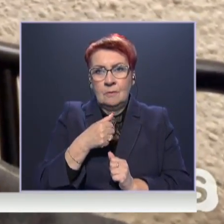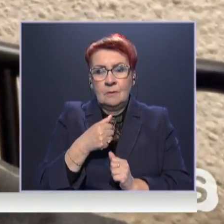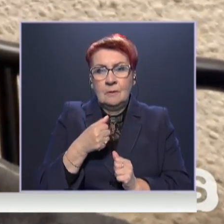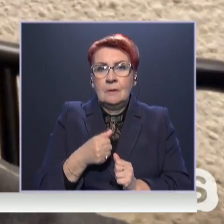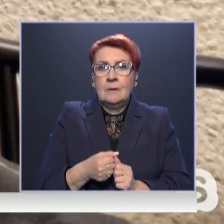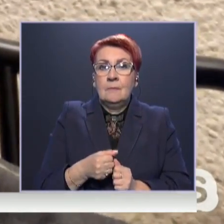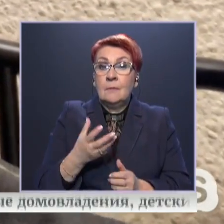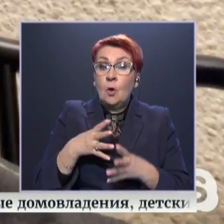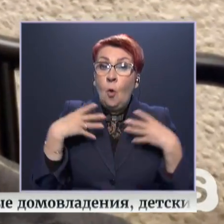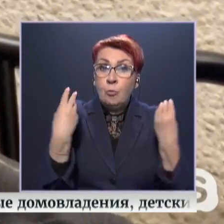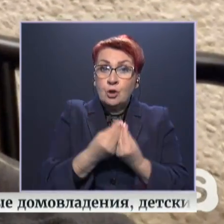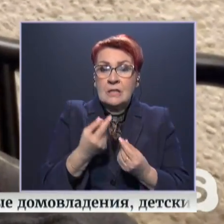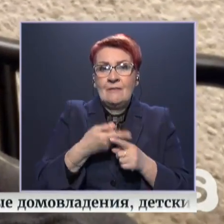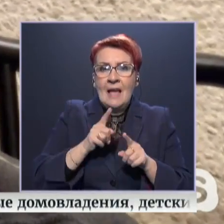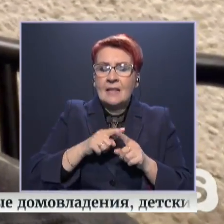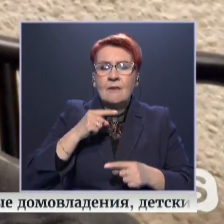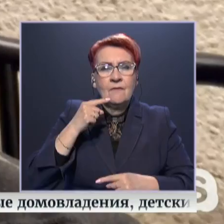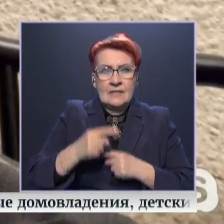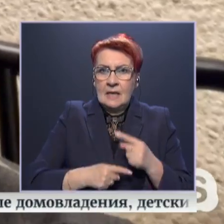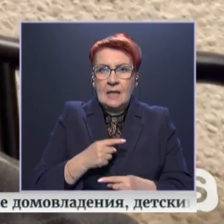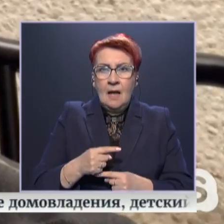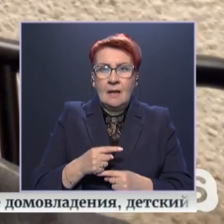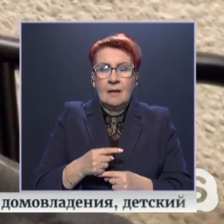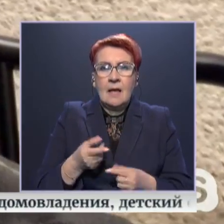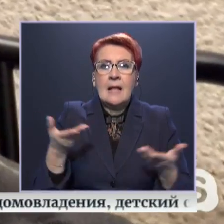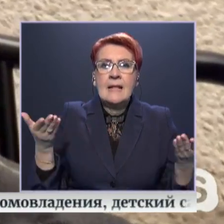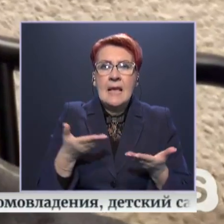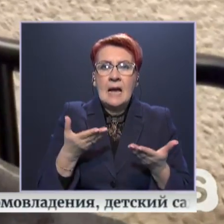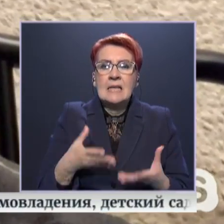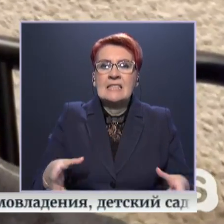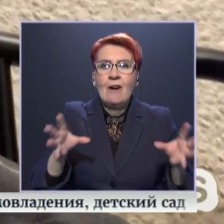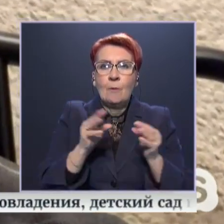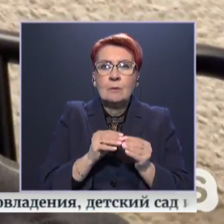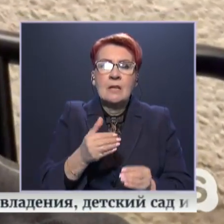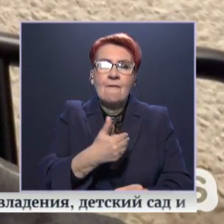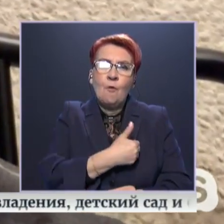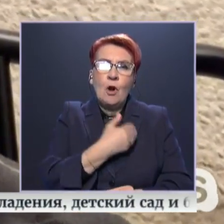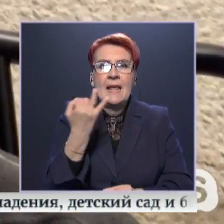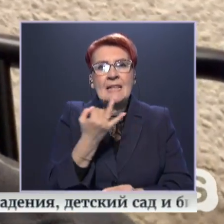это всегда некая совокупность воли интересов которая